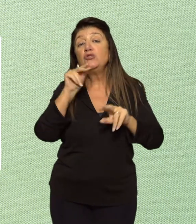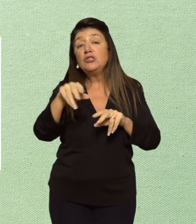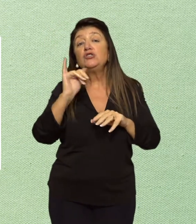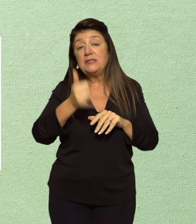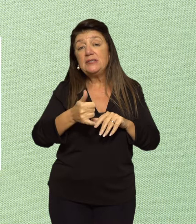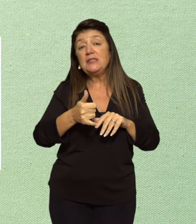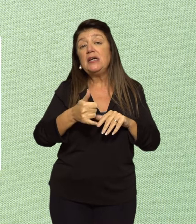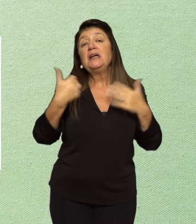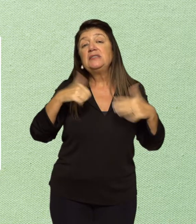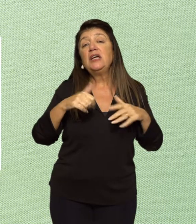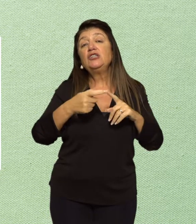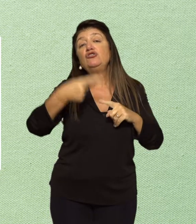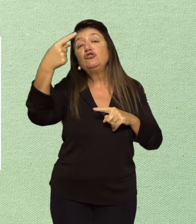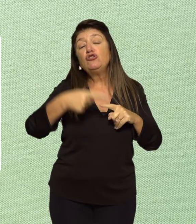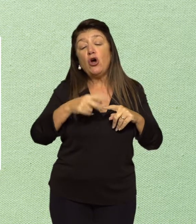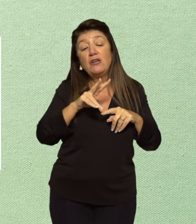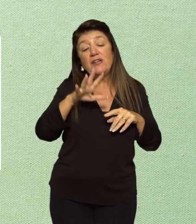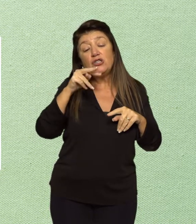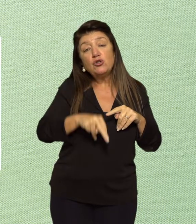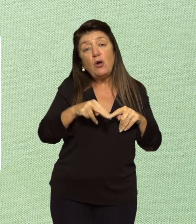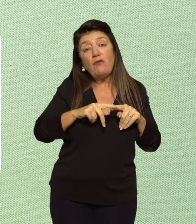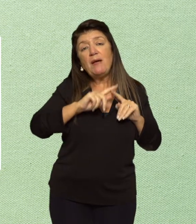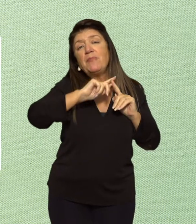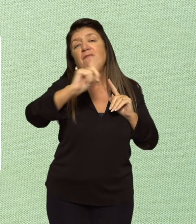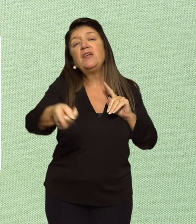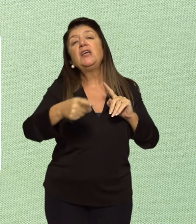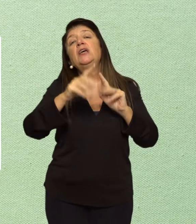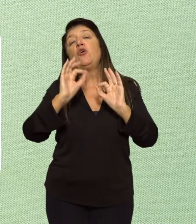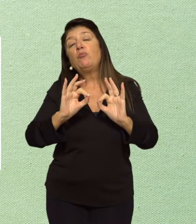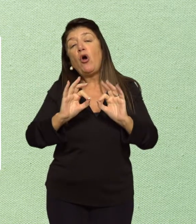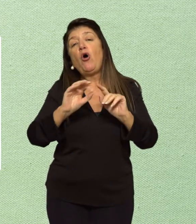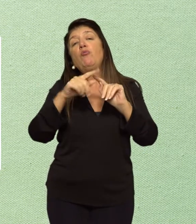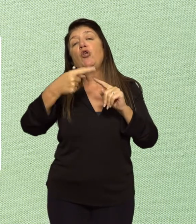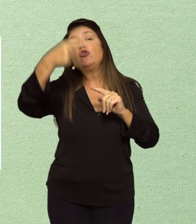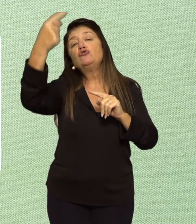terminare nella giornata mondiale per i diritti umani. - il 10 dicembre, ok questa è effettivamente